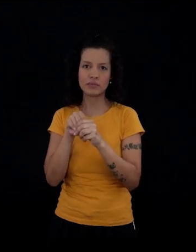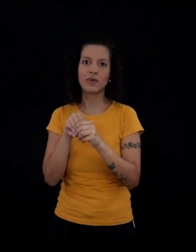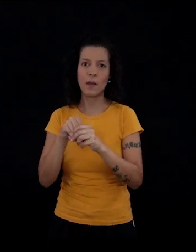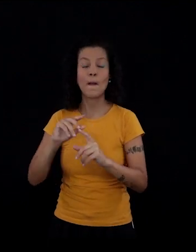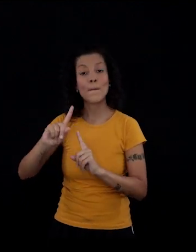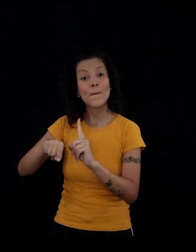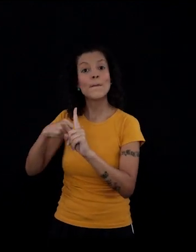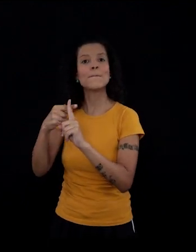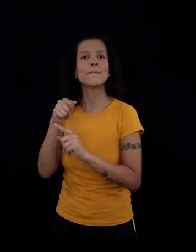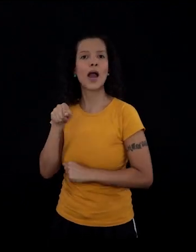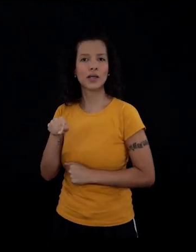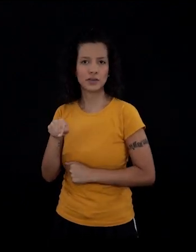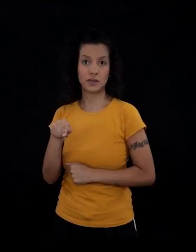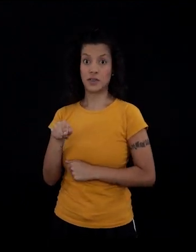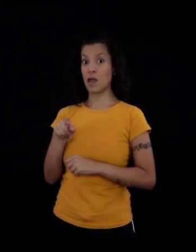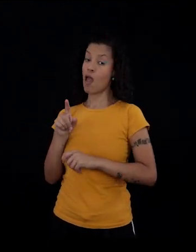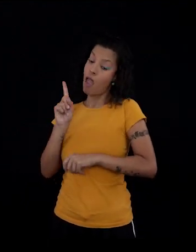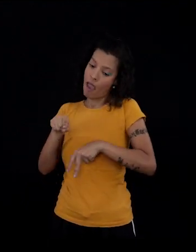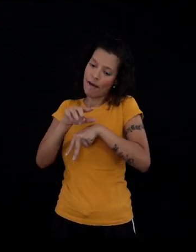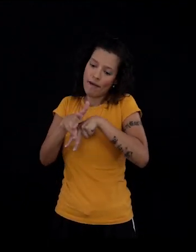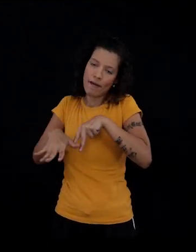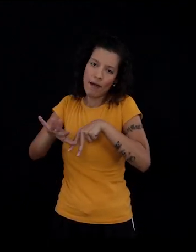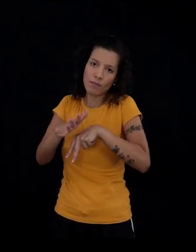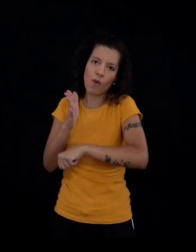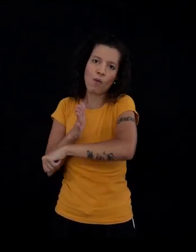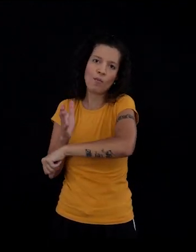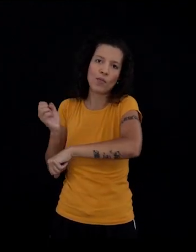trabalhando com isso com o que ele chamou de carimbó moderno.